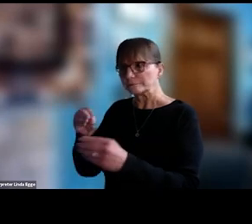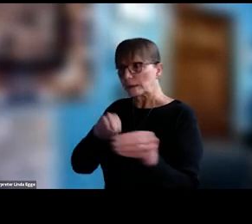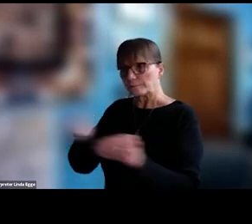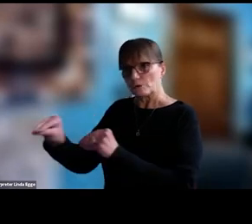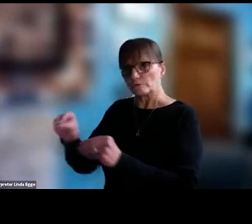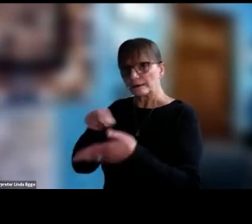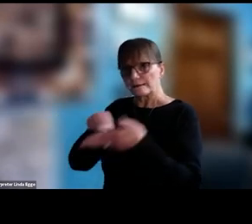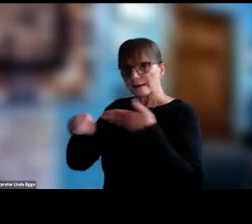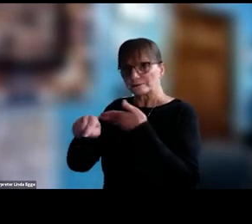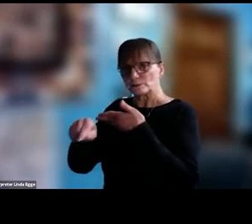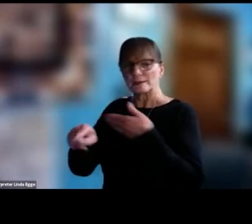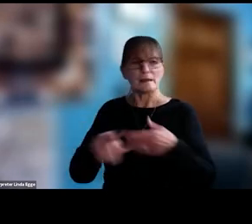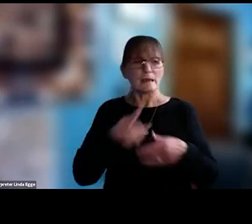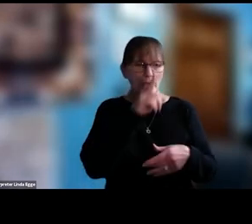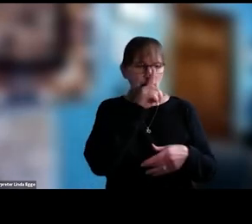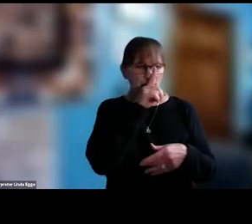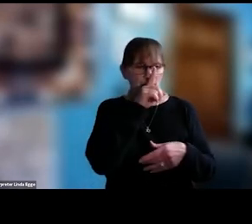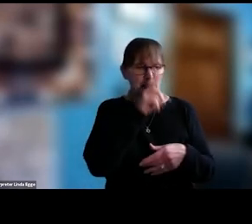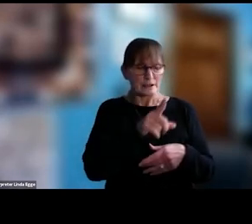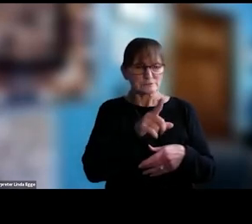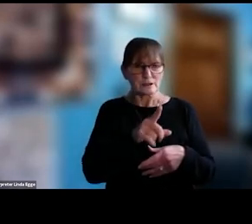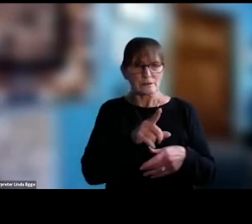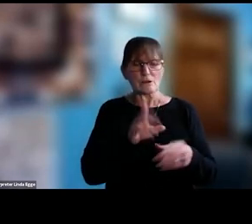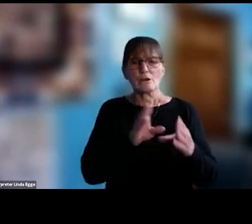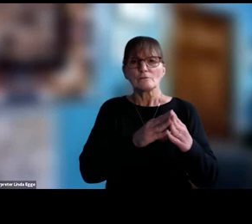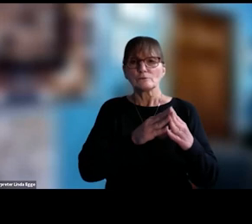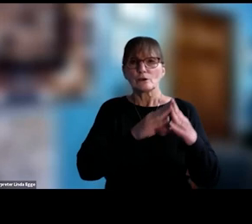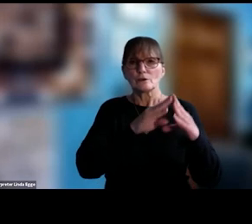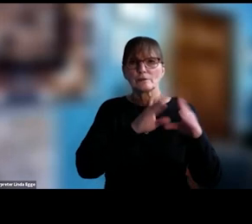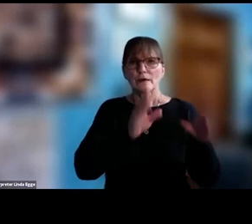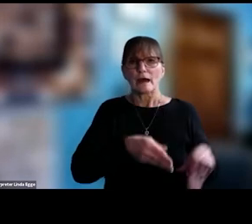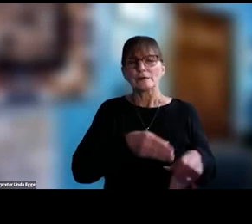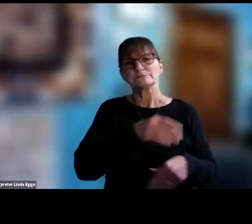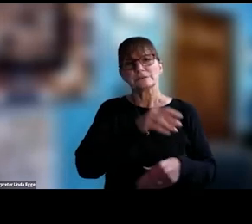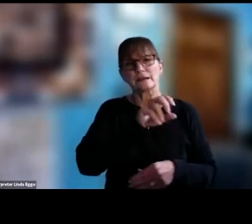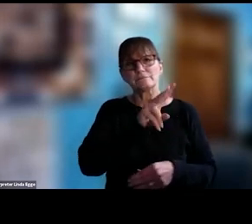[Ashley] Elisa obtuvo su comprobante de vivienda a través de Housing Authority